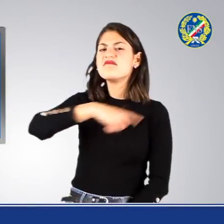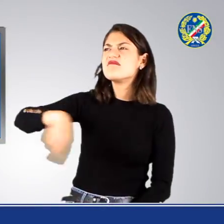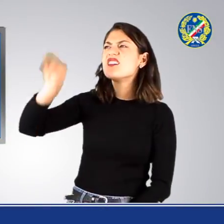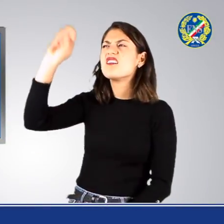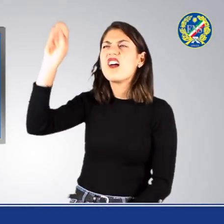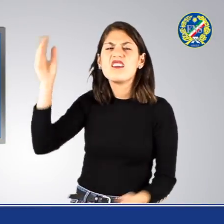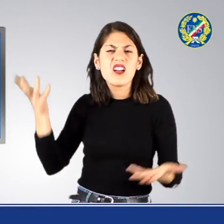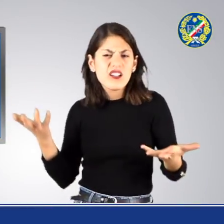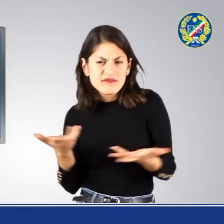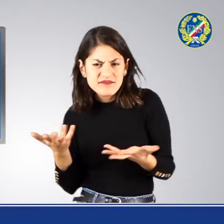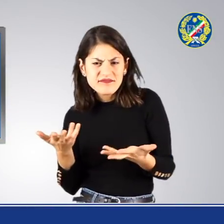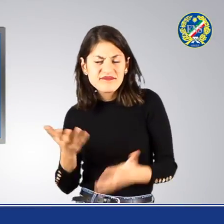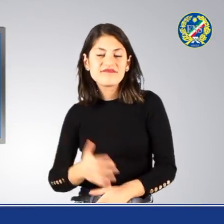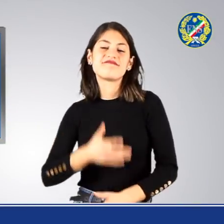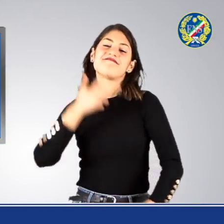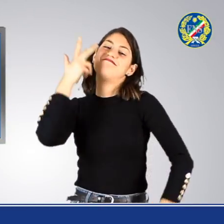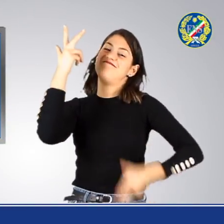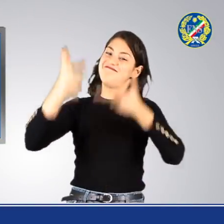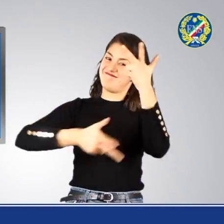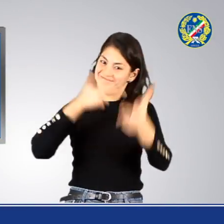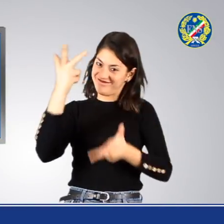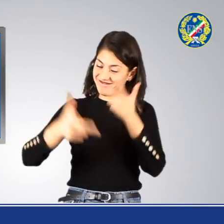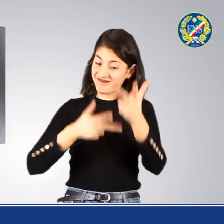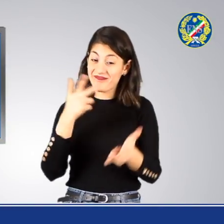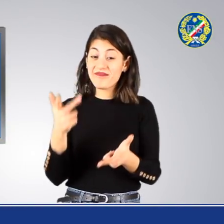Cosa chiediamo? LINGUA DEI SEGNI ITALIANA.